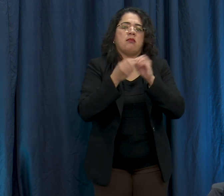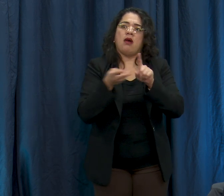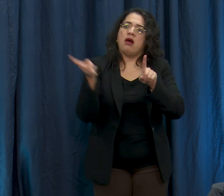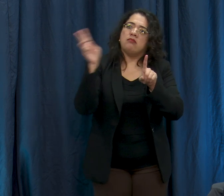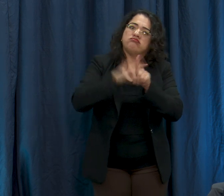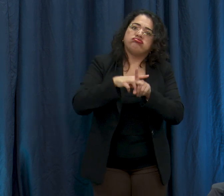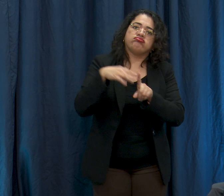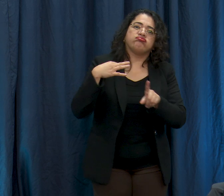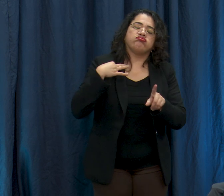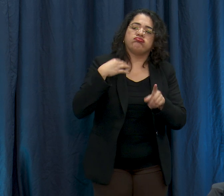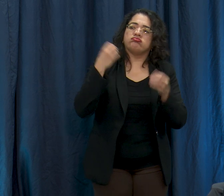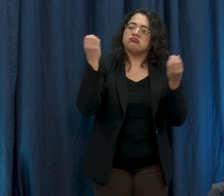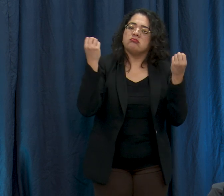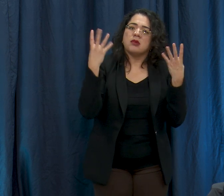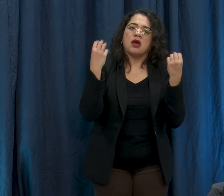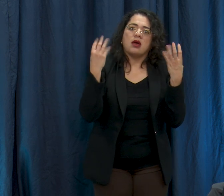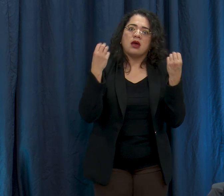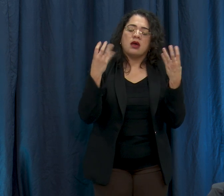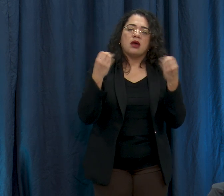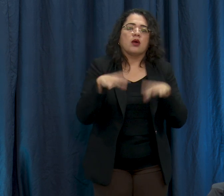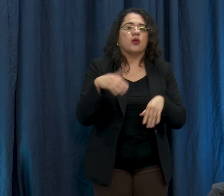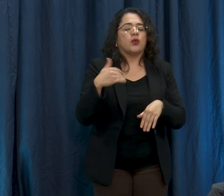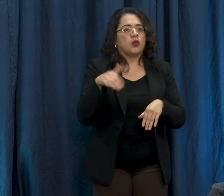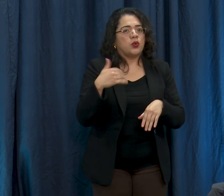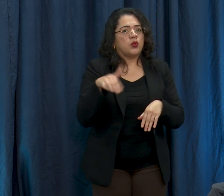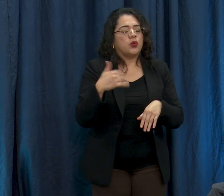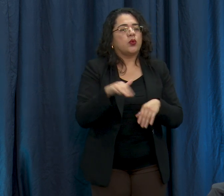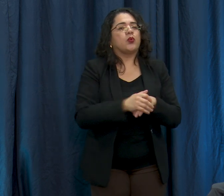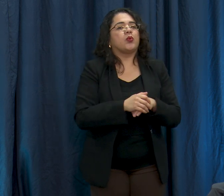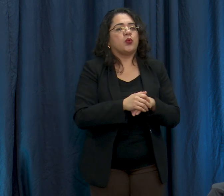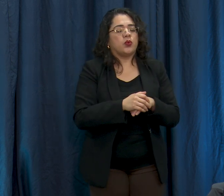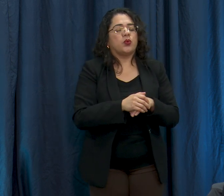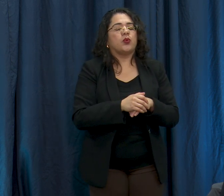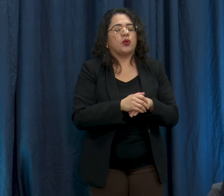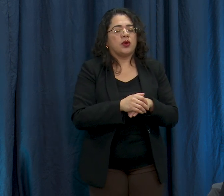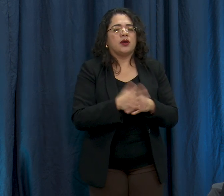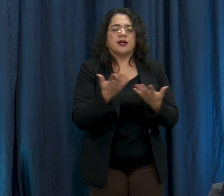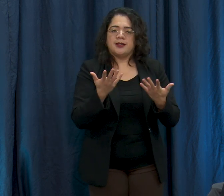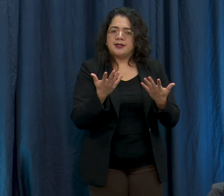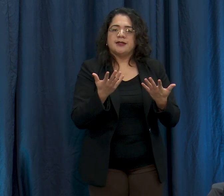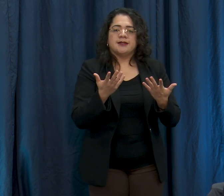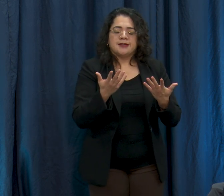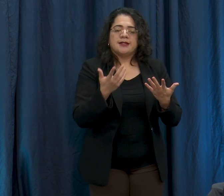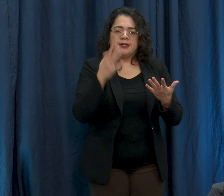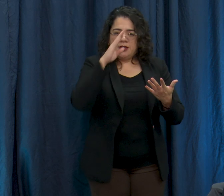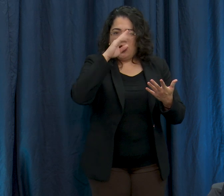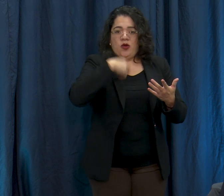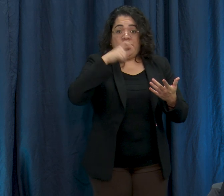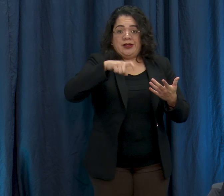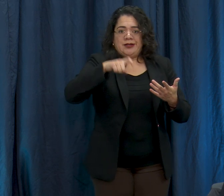simply Oso estan wrecker yendo a stay master bahador A's para invest a Kato